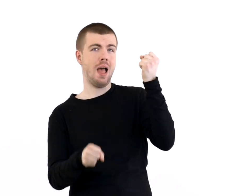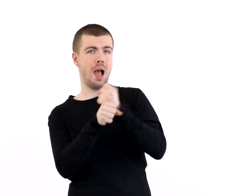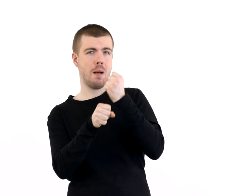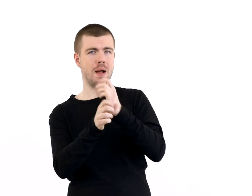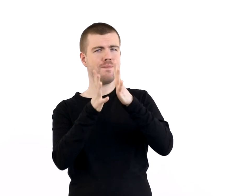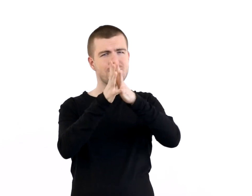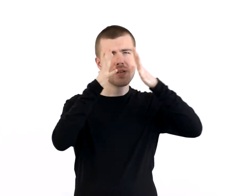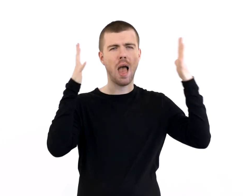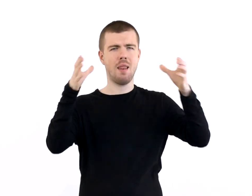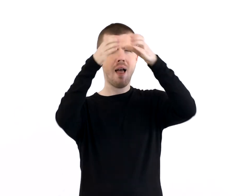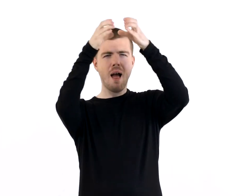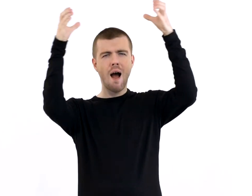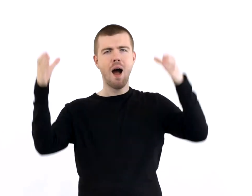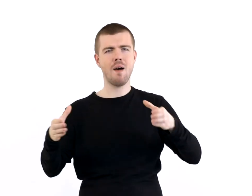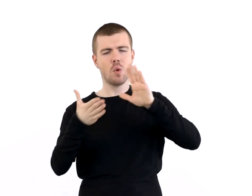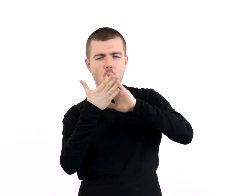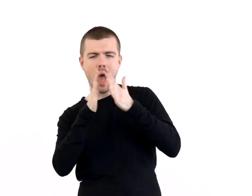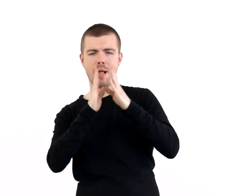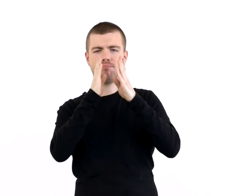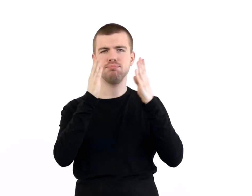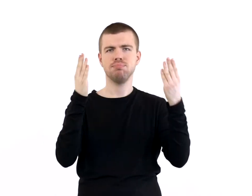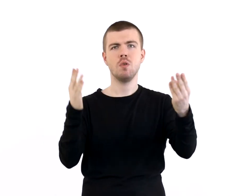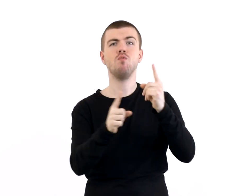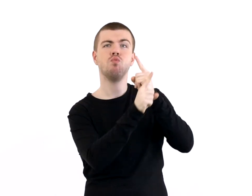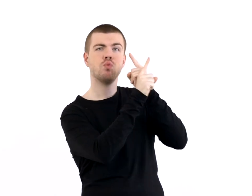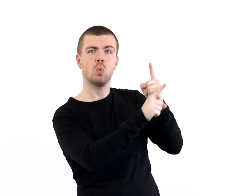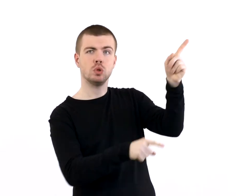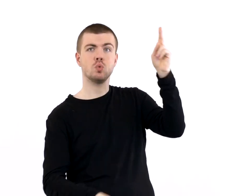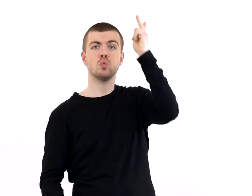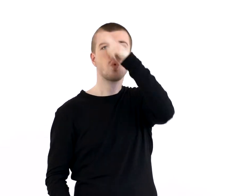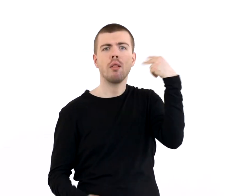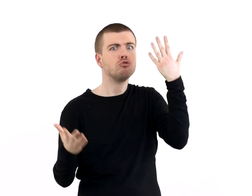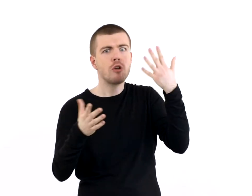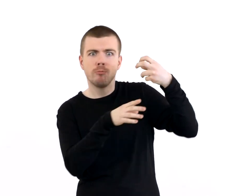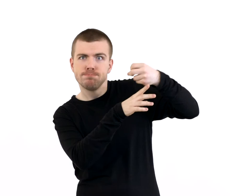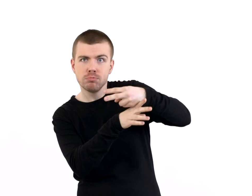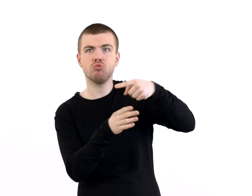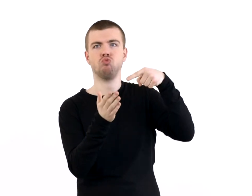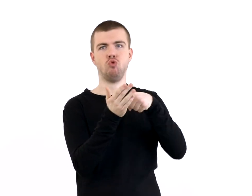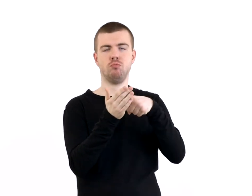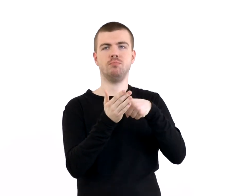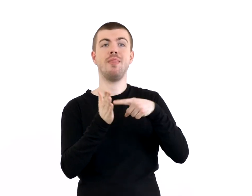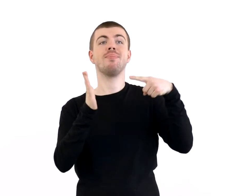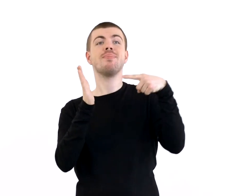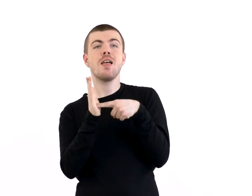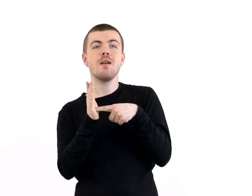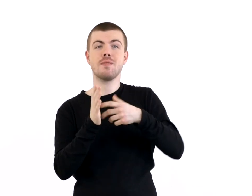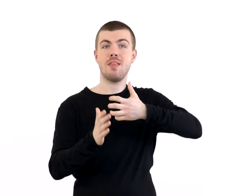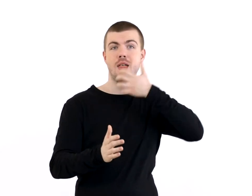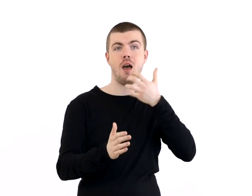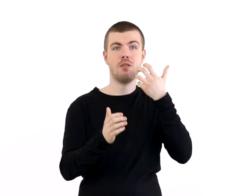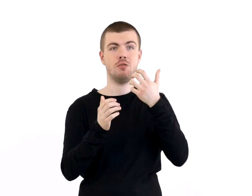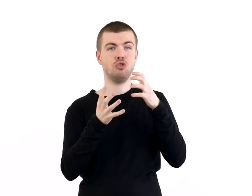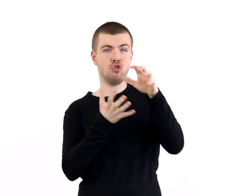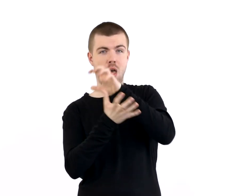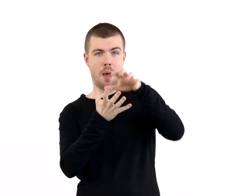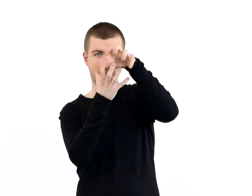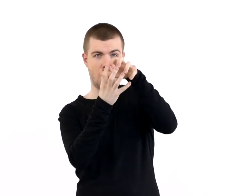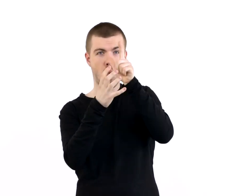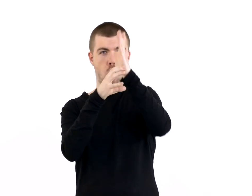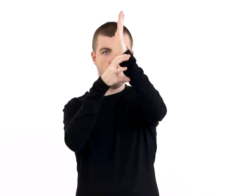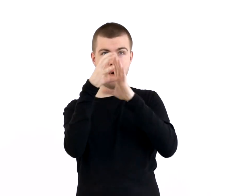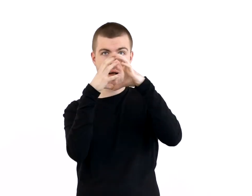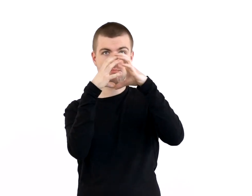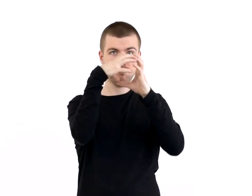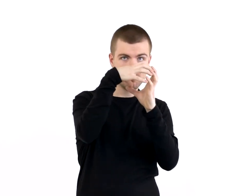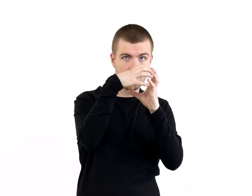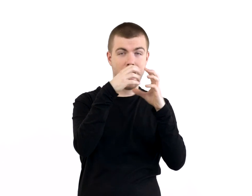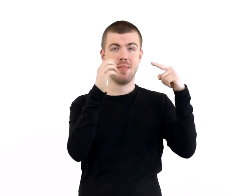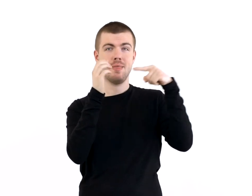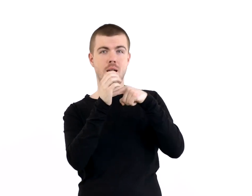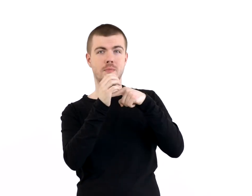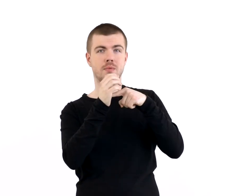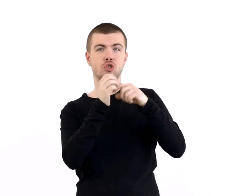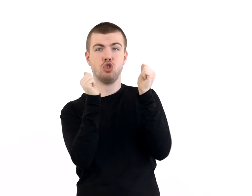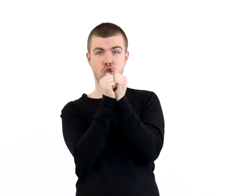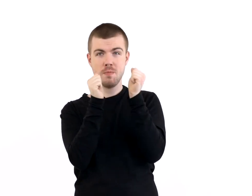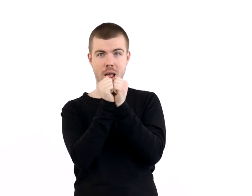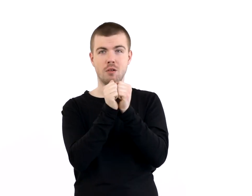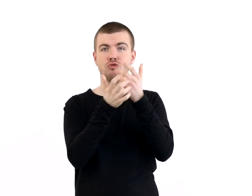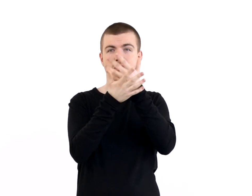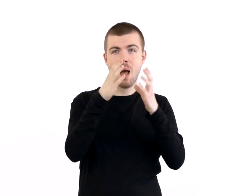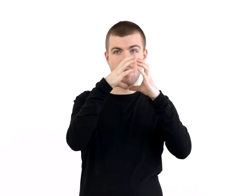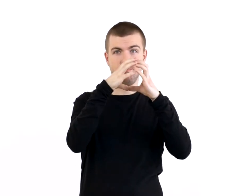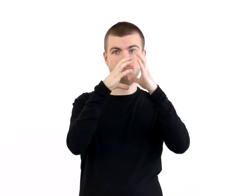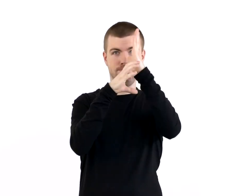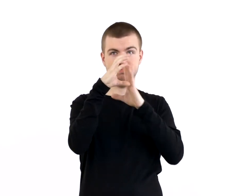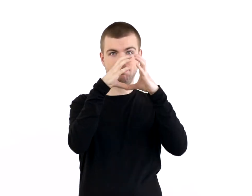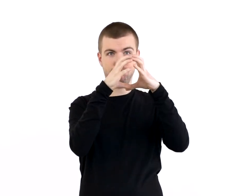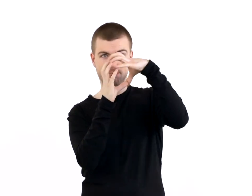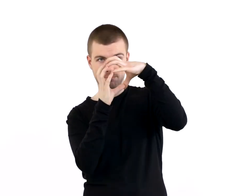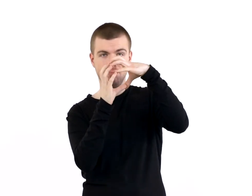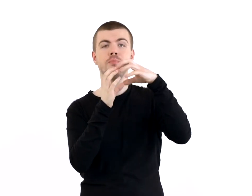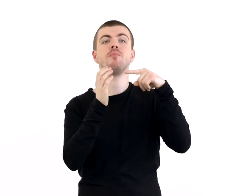Olbrzymie kamienne bloki wskazują położenie słońca w przesileniu letnim i zimowym.